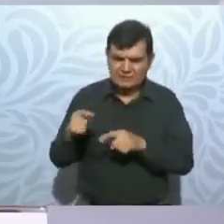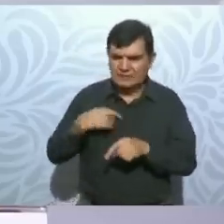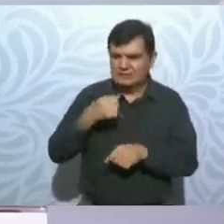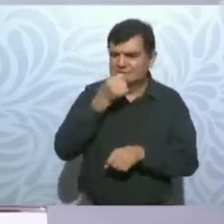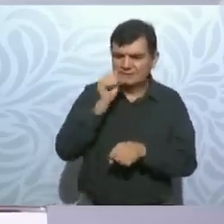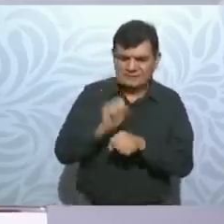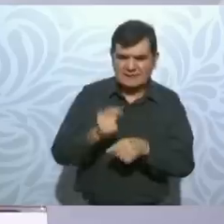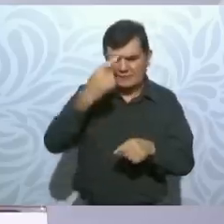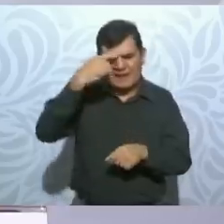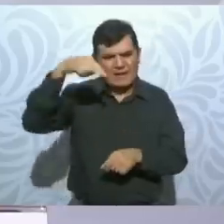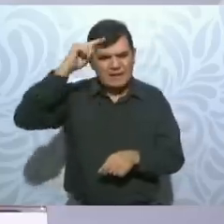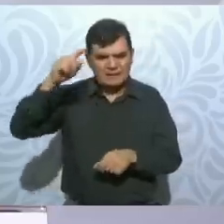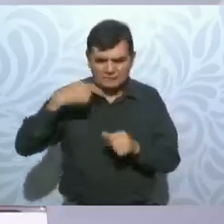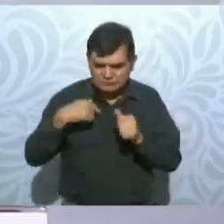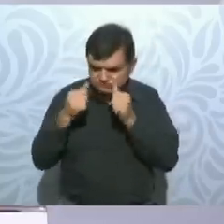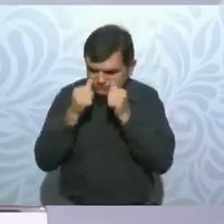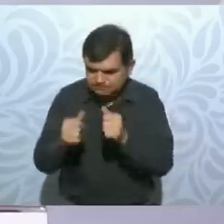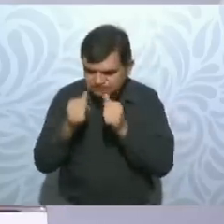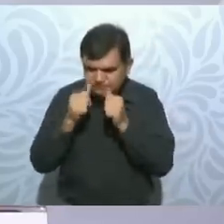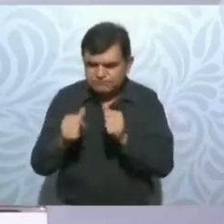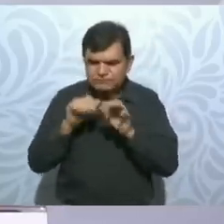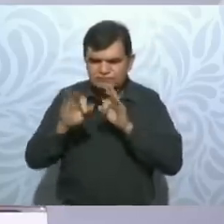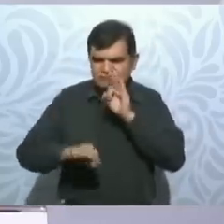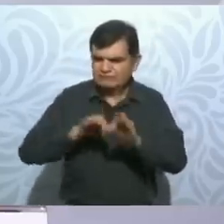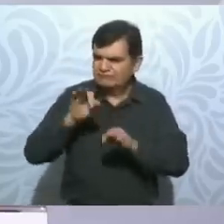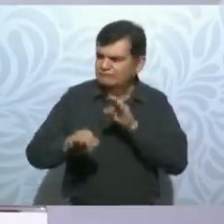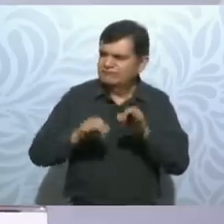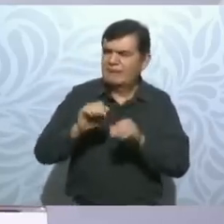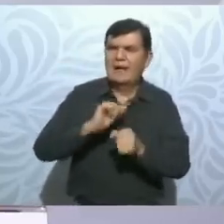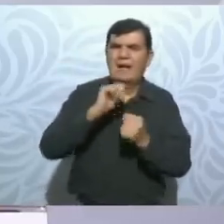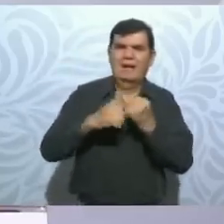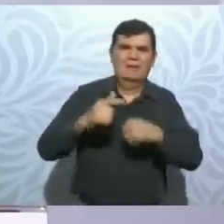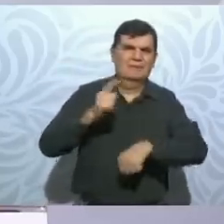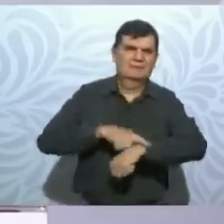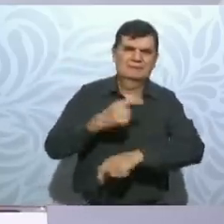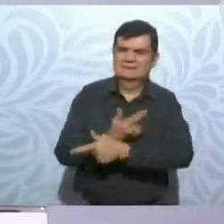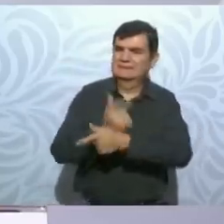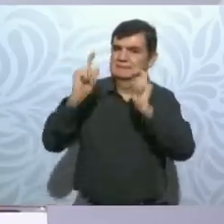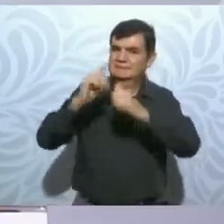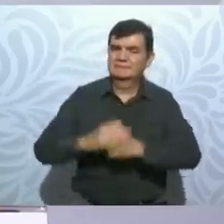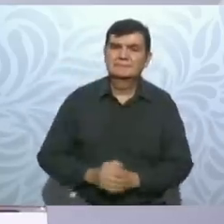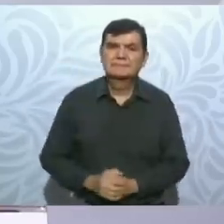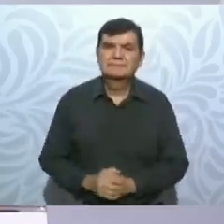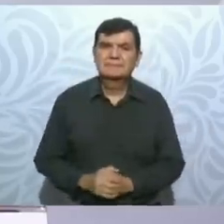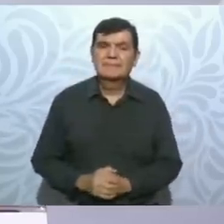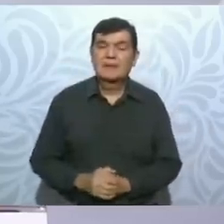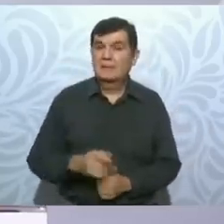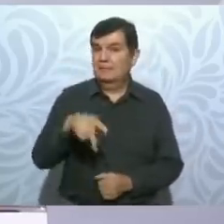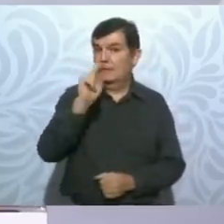de Marina para atenderlos en cualquier momento a la hora que haga falta pero es indispensable